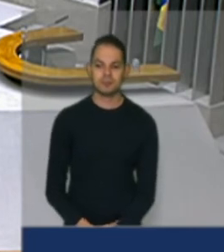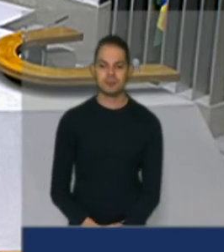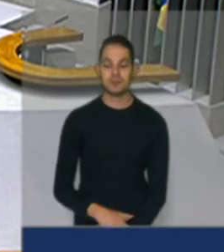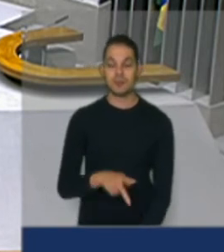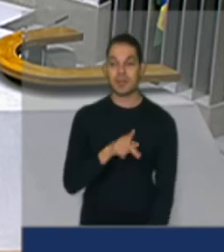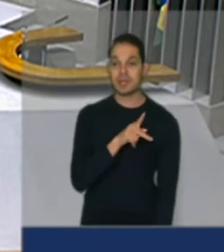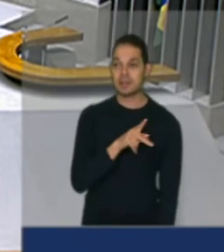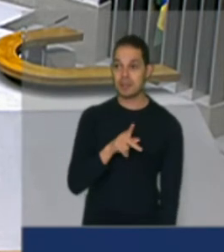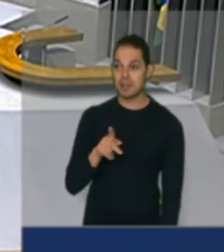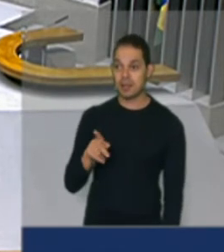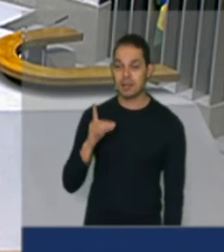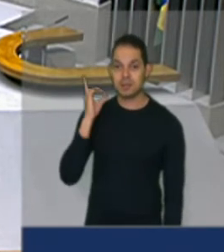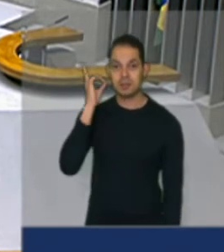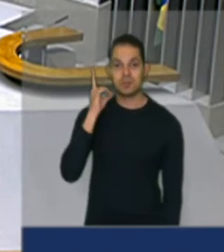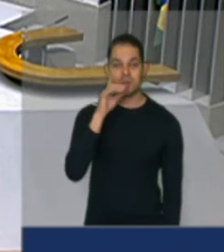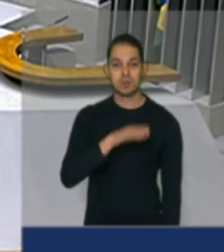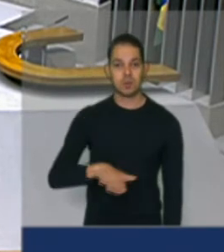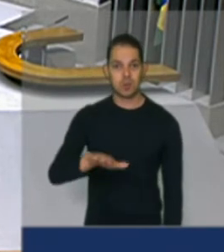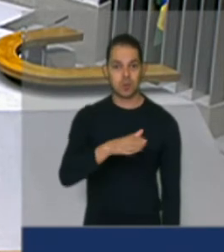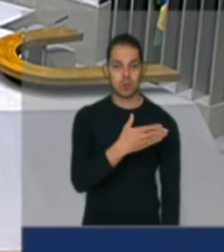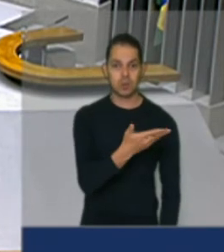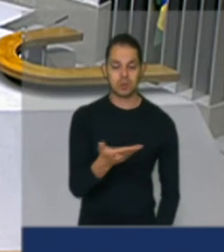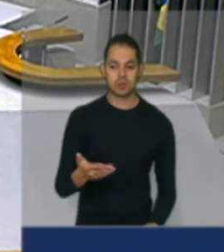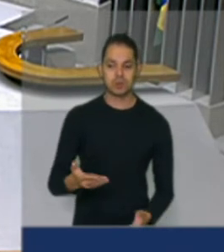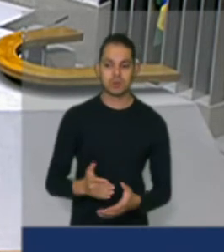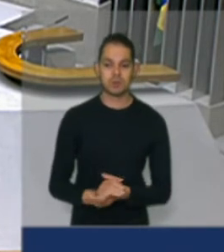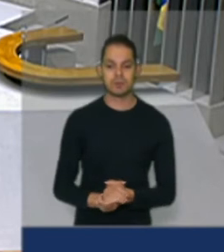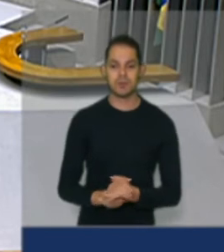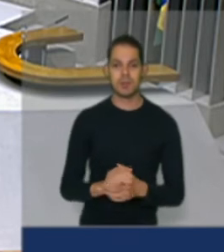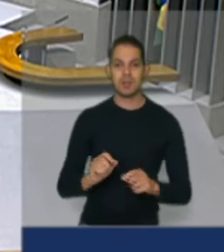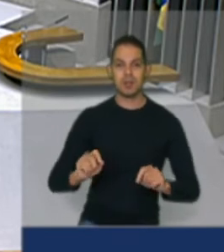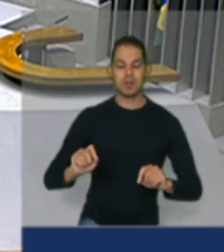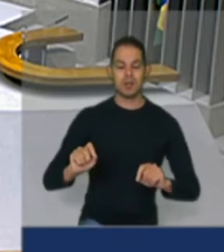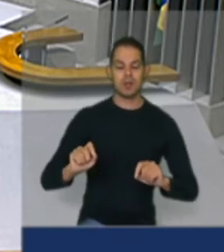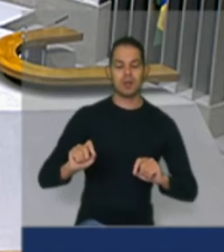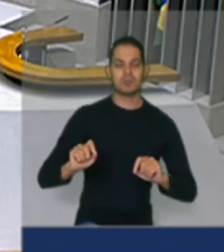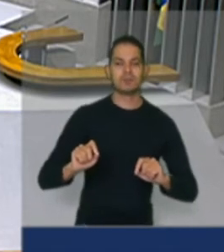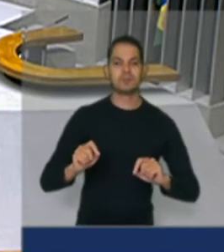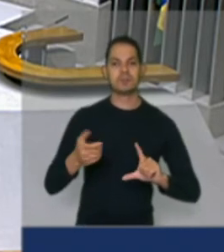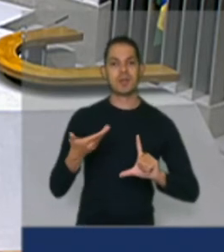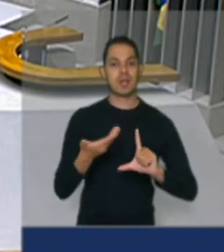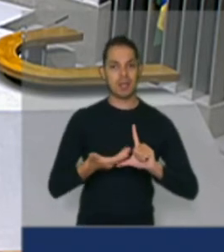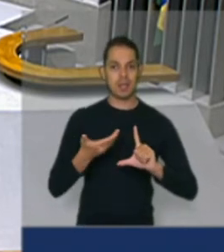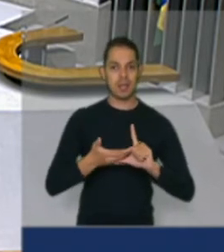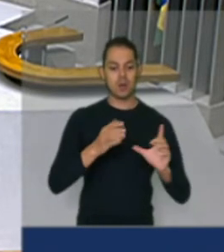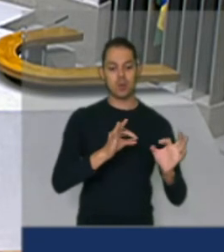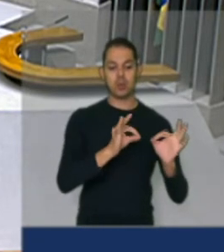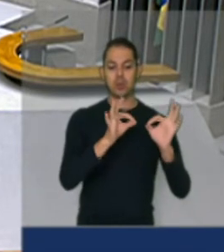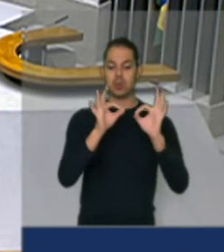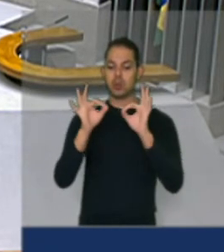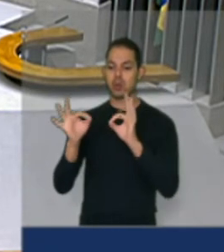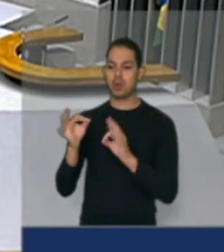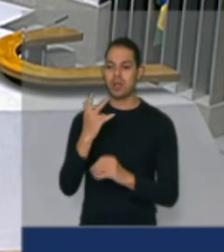BREVES COMUNICAÇÕES. -- [DEPUTADO]: SENHOR PRESIDENTE, SENHORES DEPUTADOS, SENHORAS DEPUTADAS, QUEM ASSISTE PELA TV CÂMARA PARECE QUE A BASE DO BOLSONARO